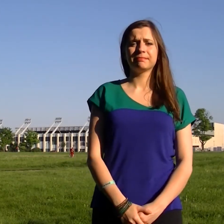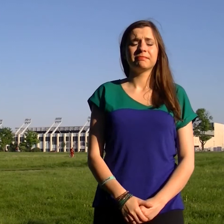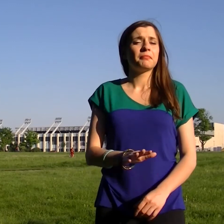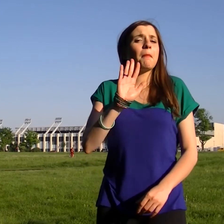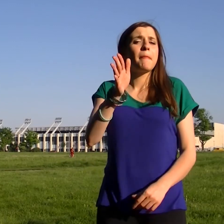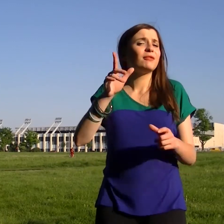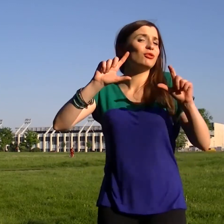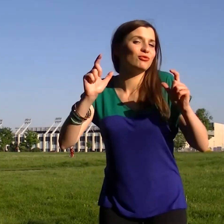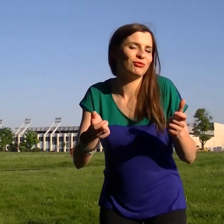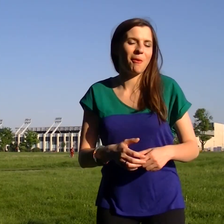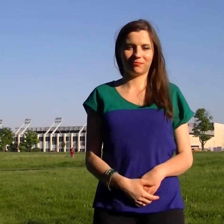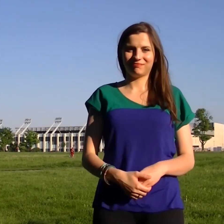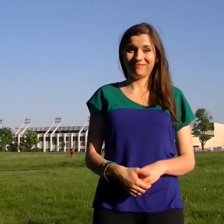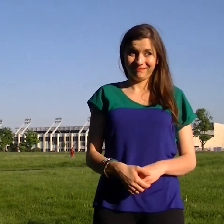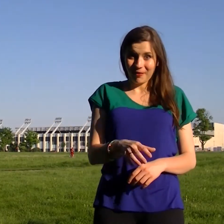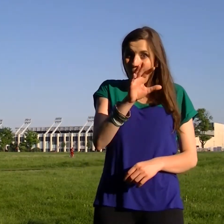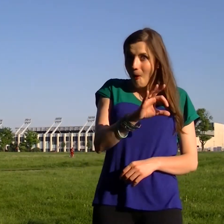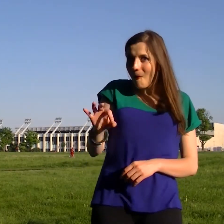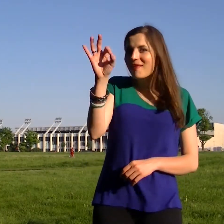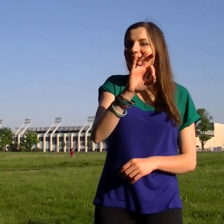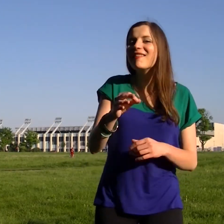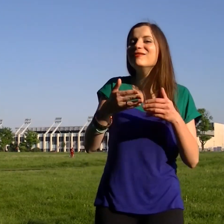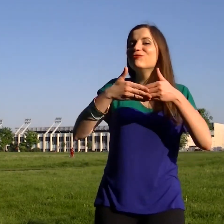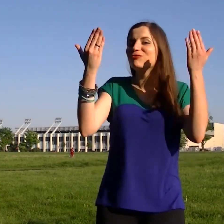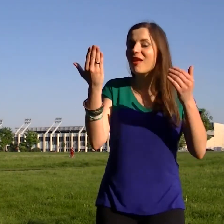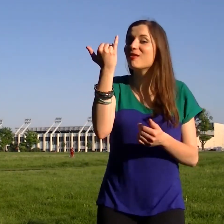W tym dniu odbędzie się ..... DZIEŃ DZIECKA! :-)